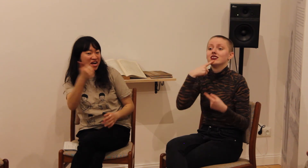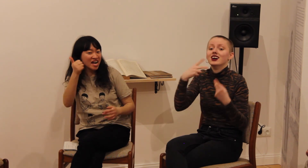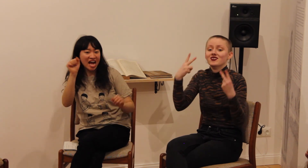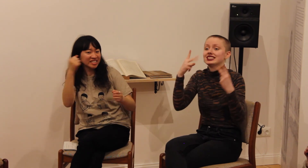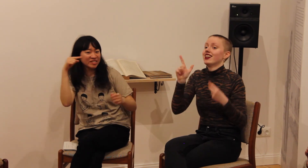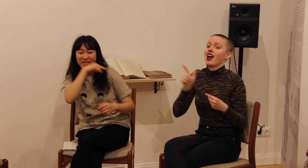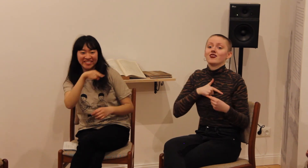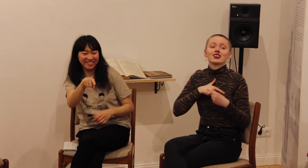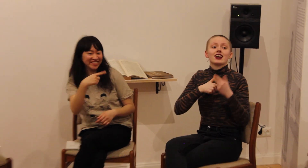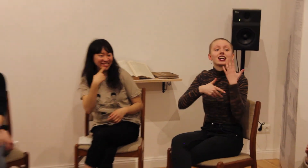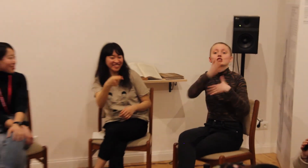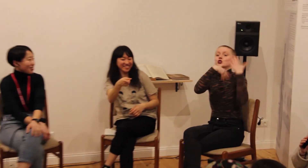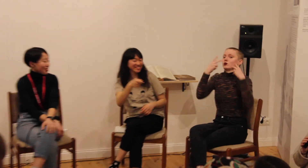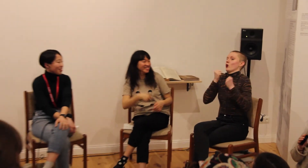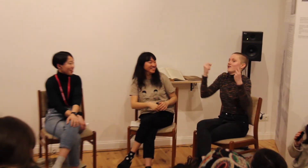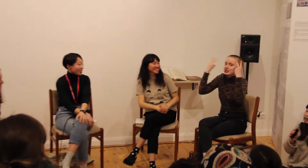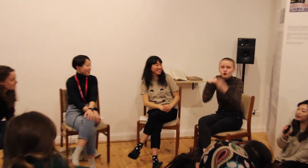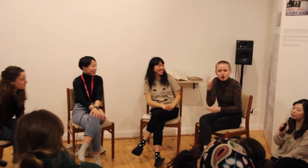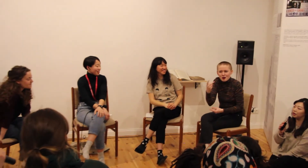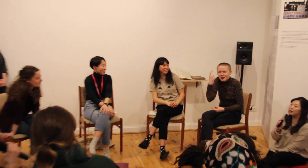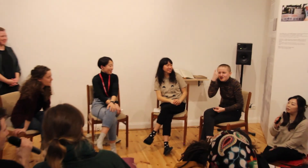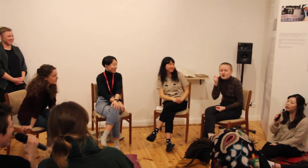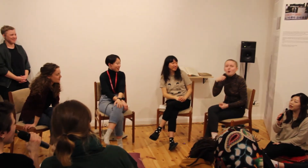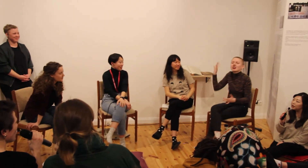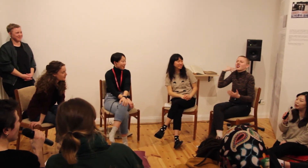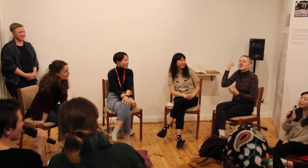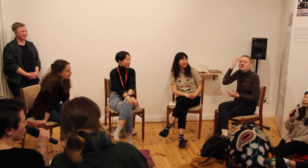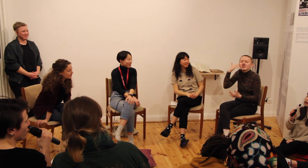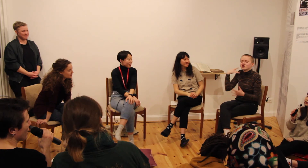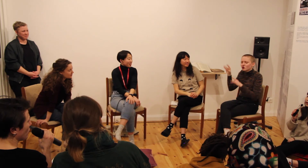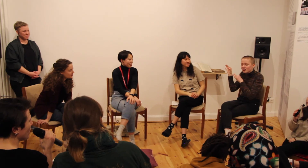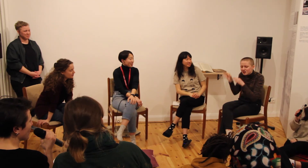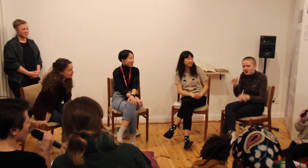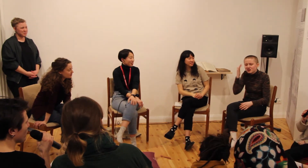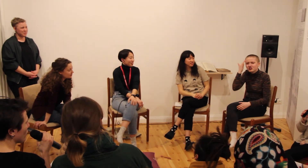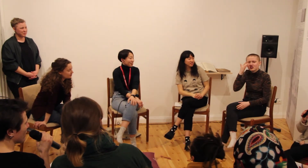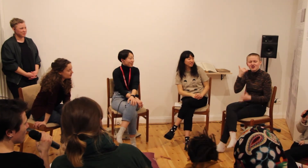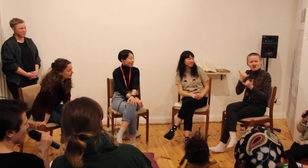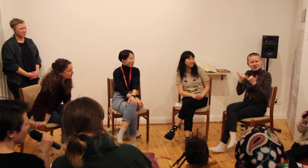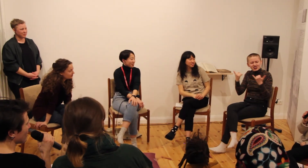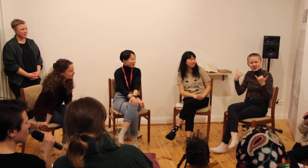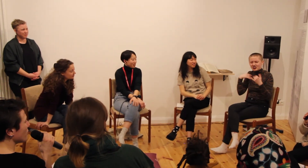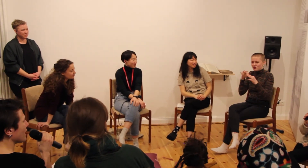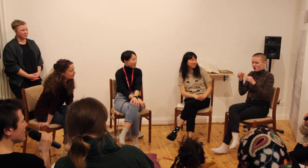Das ist ja auch wichtig. Das sollte keiner verpassen. Aber Weltgeschichte, sollte man eigentlich auch denken das es wichtig ist.